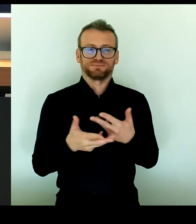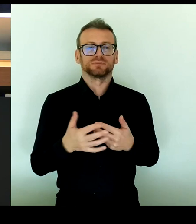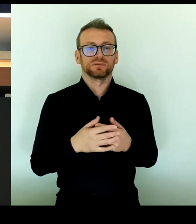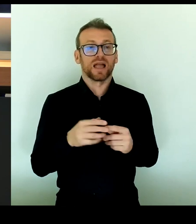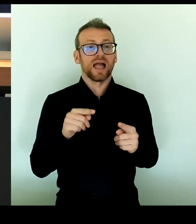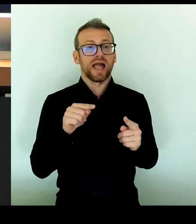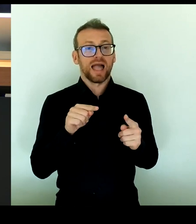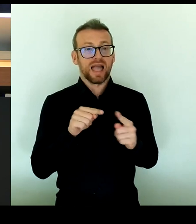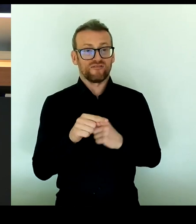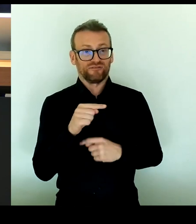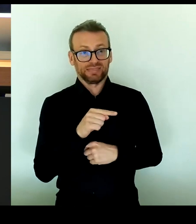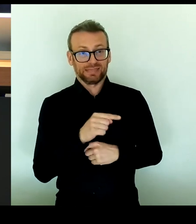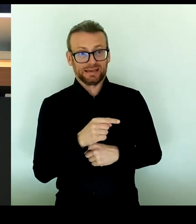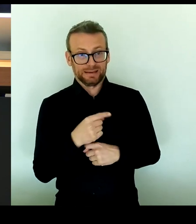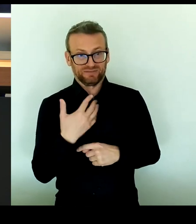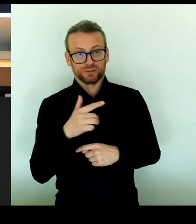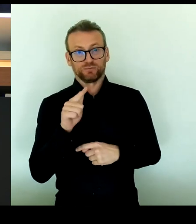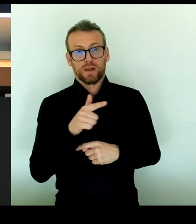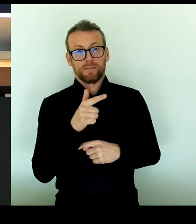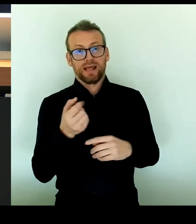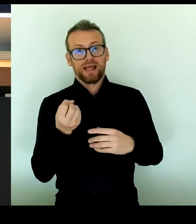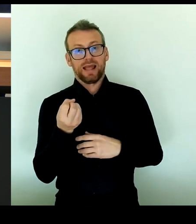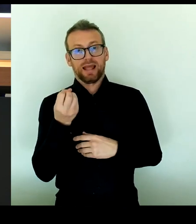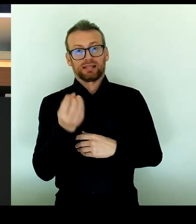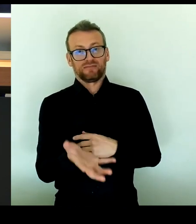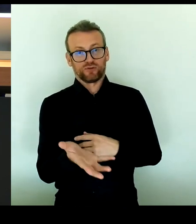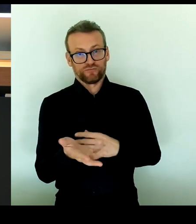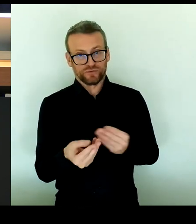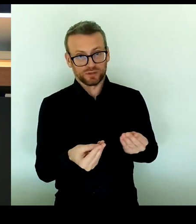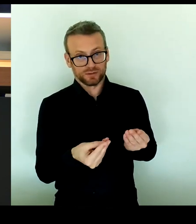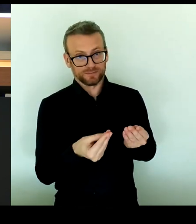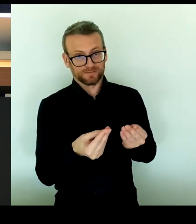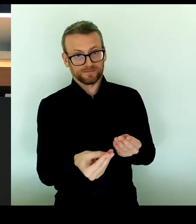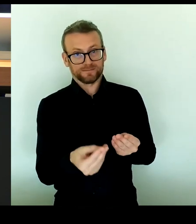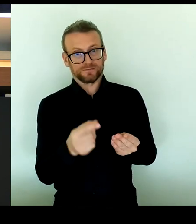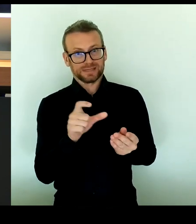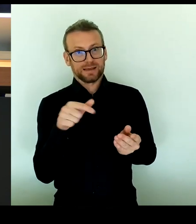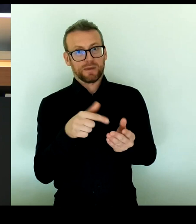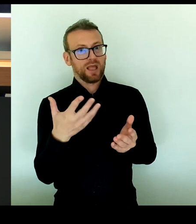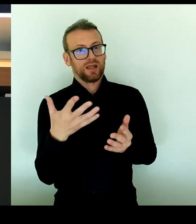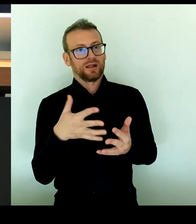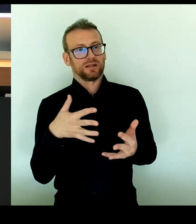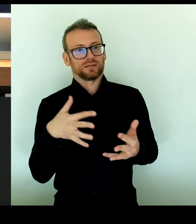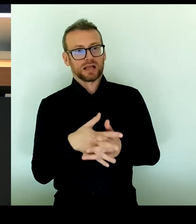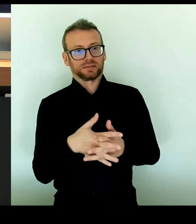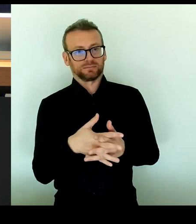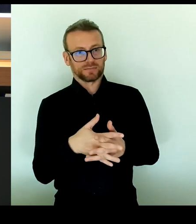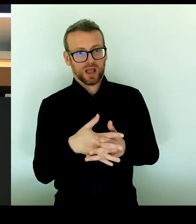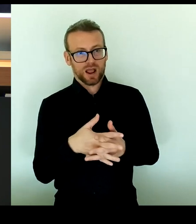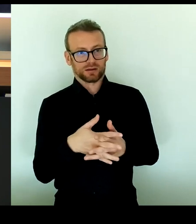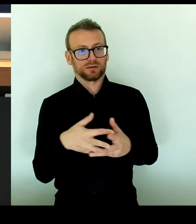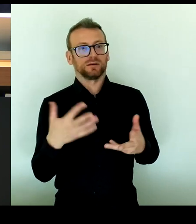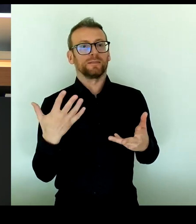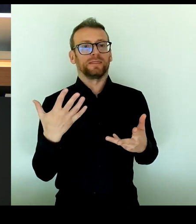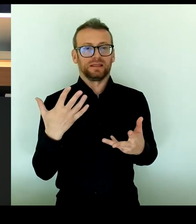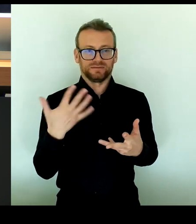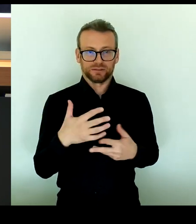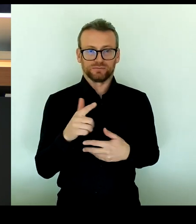schlimmer, als wenn am Ende geflicktschustert werden muss. Wir sehen das bei sehr vielen Prozessen, wie gestern auch bei der die Vorbestellung der